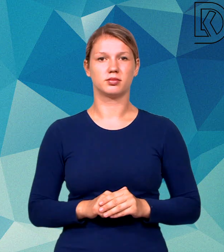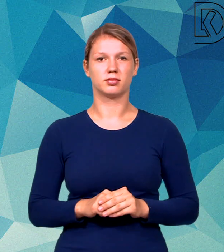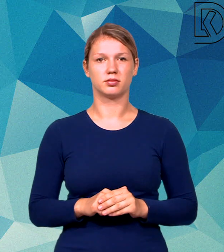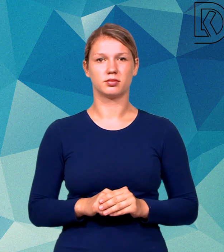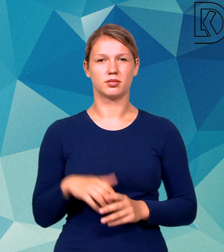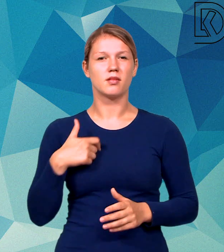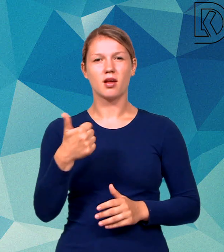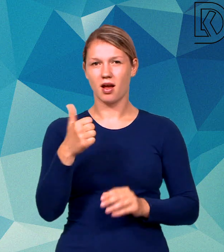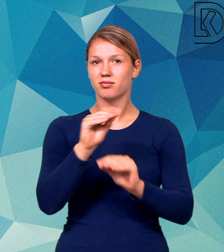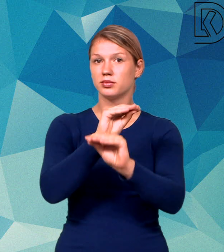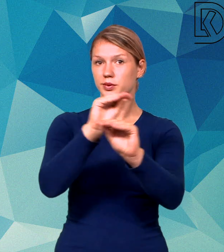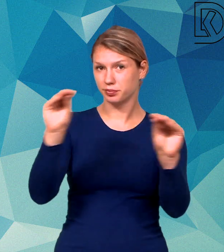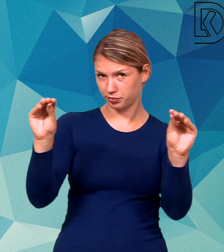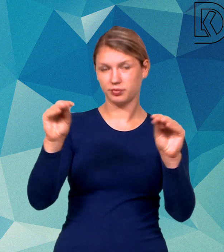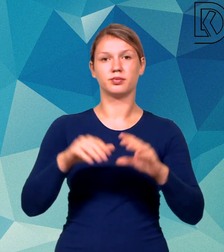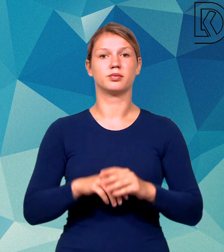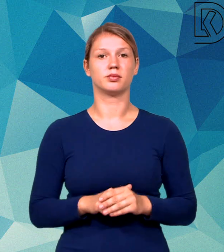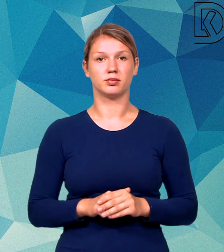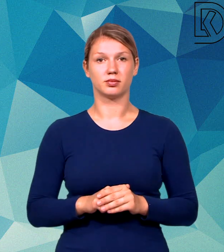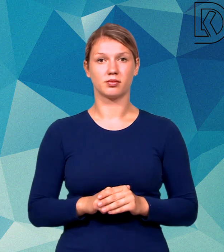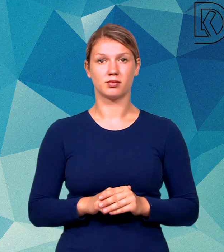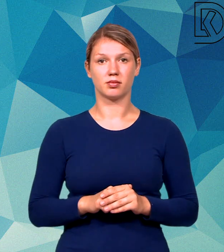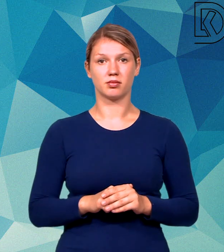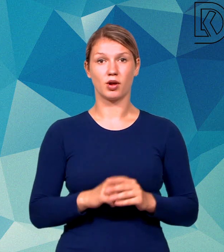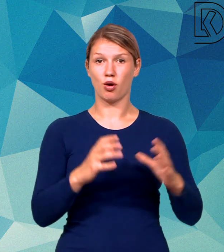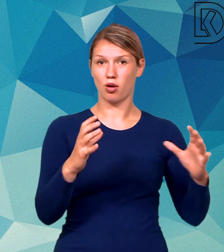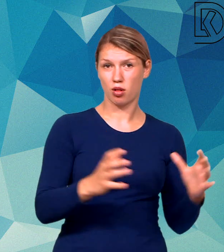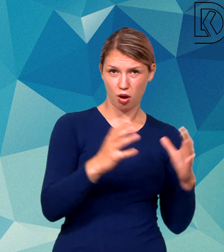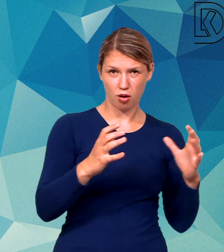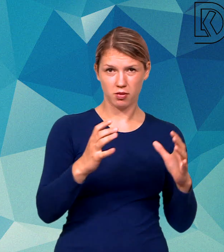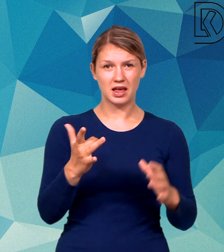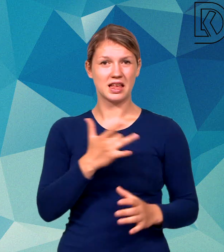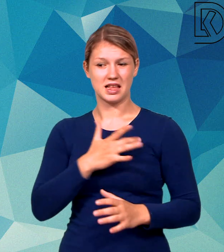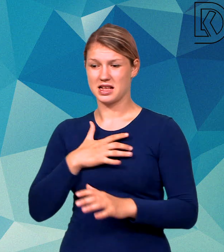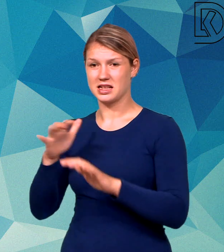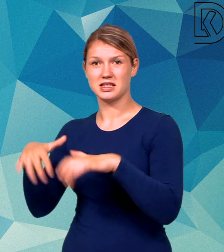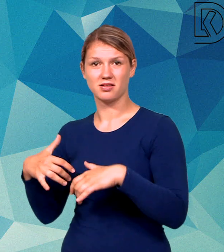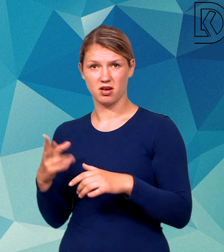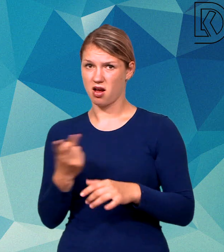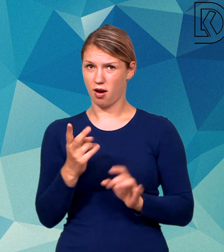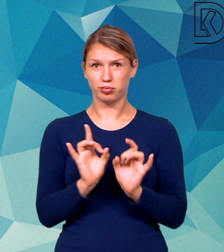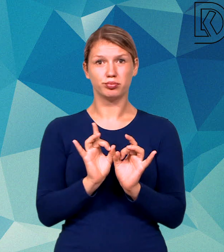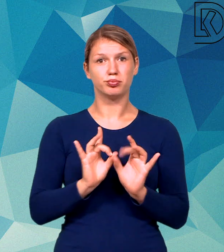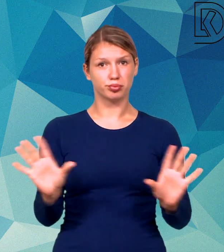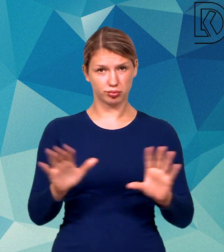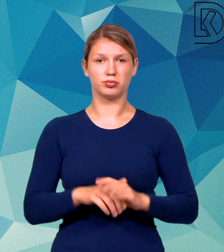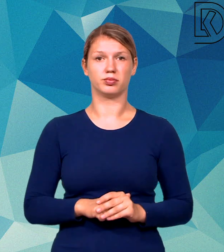Norėčiau perspėti, jog globa ir įsivaikinimas skiriasi.